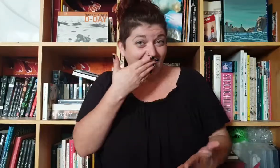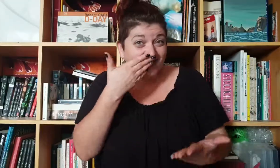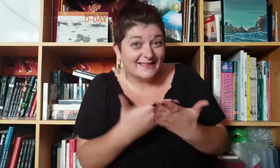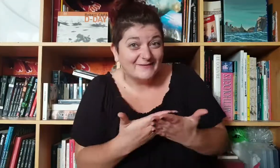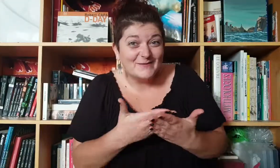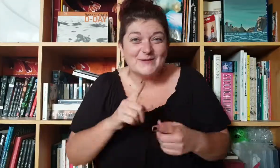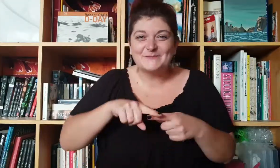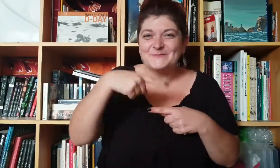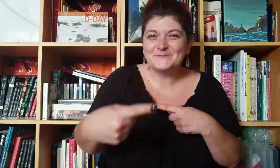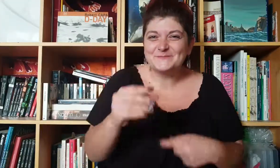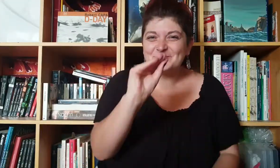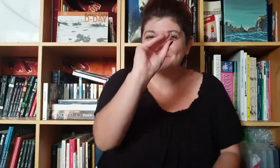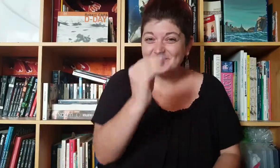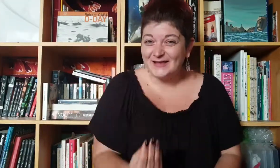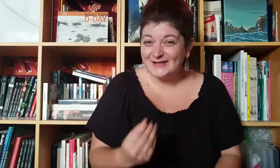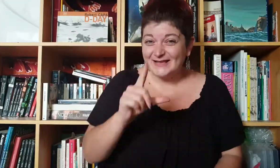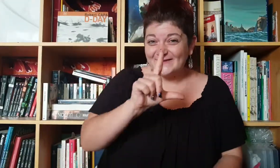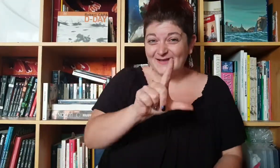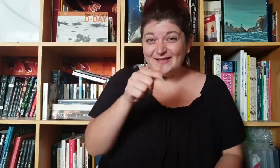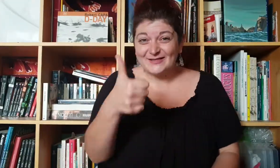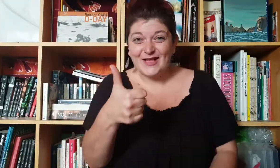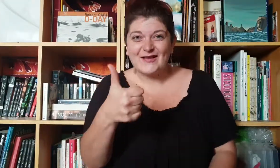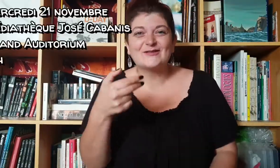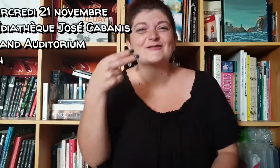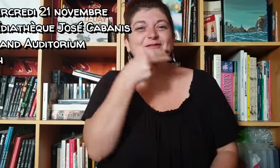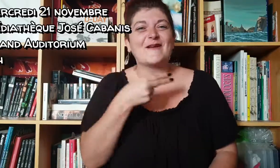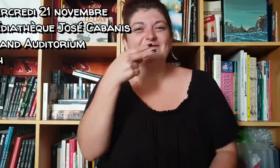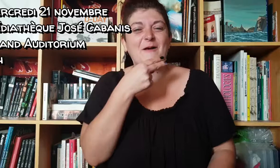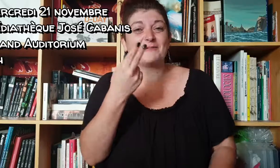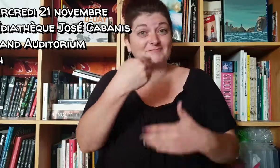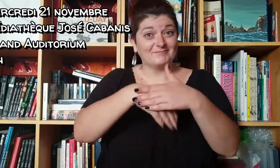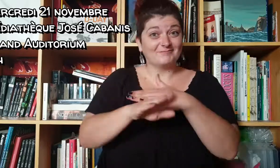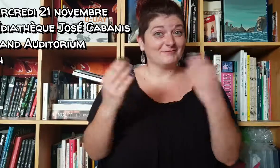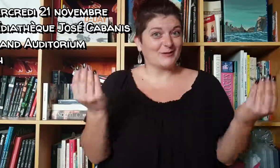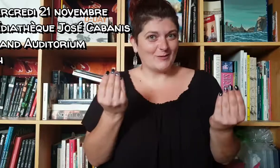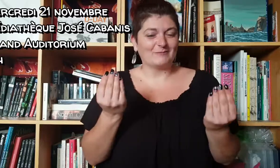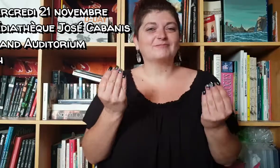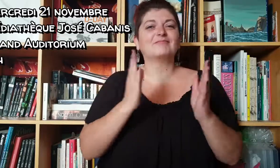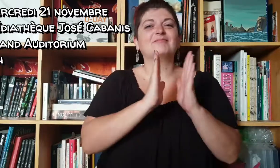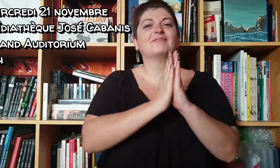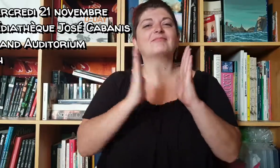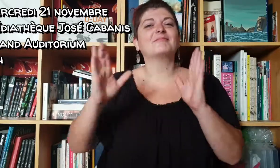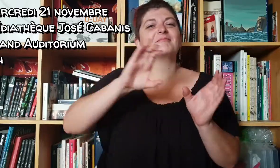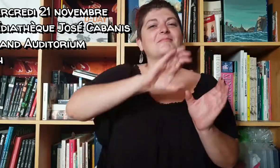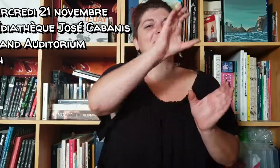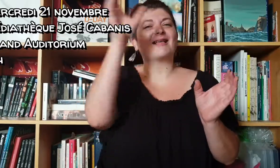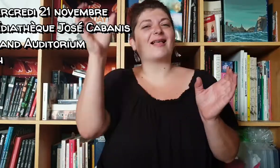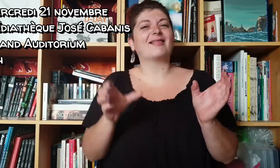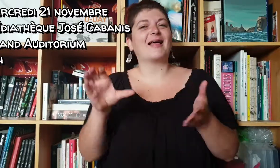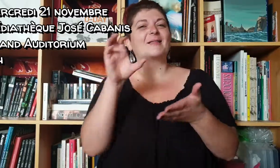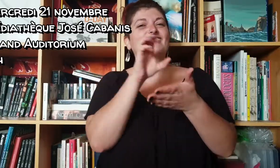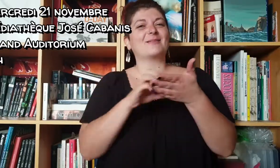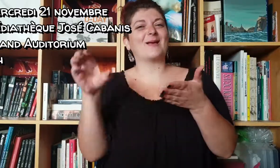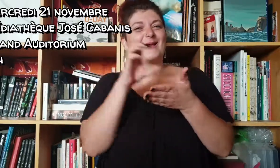Rendez-vous le Mercredi 21 novembre à la Médiathèque de Toulouse